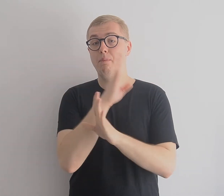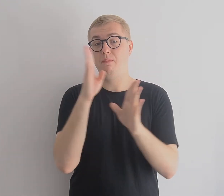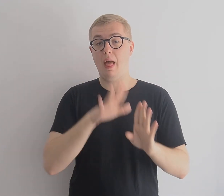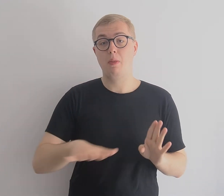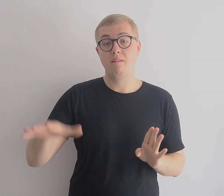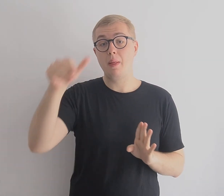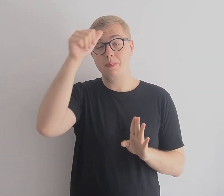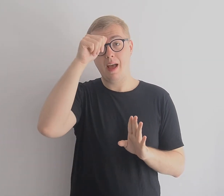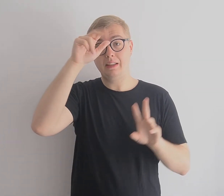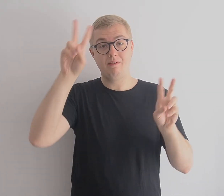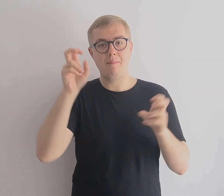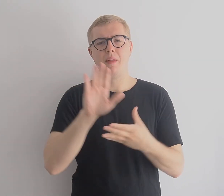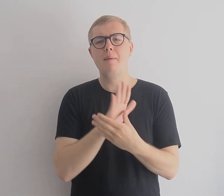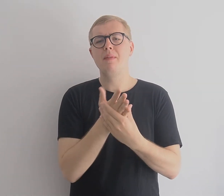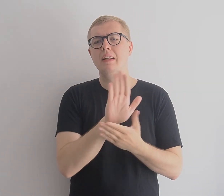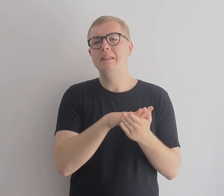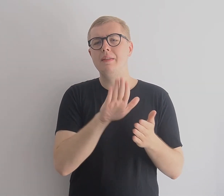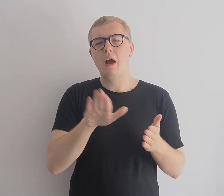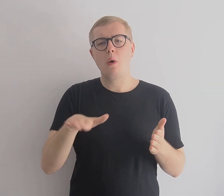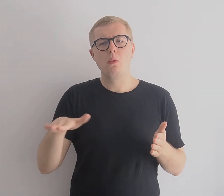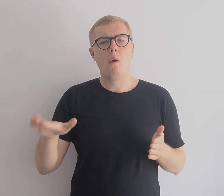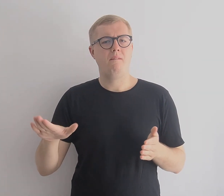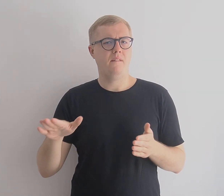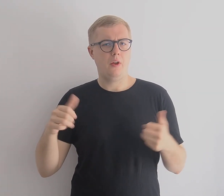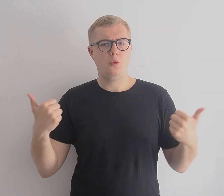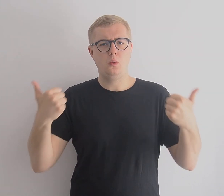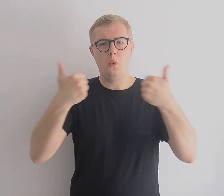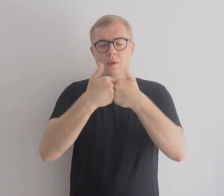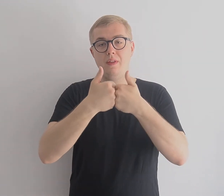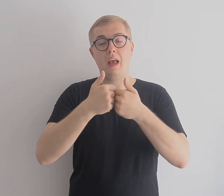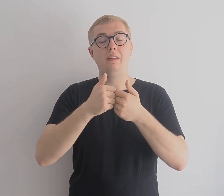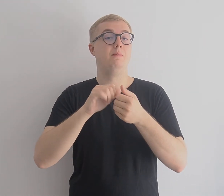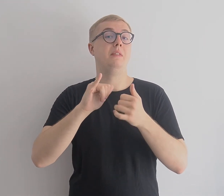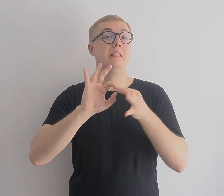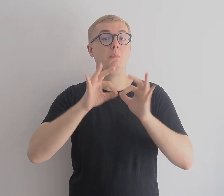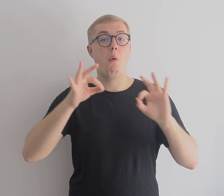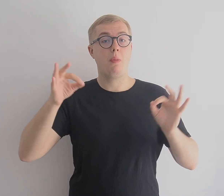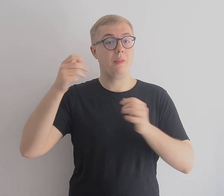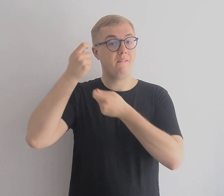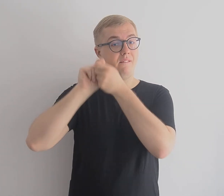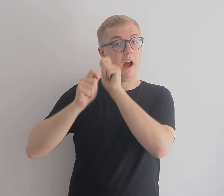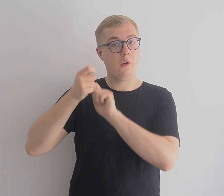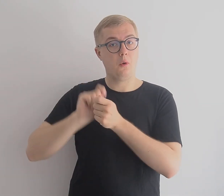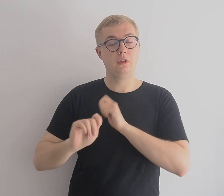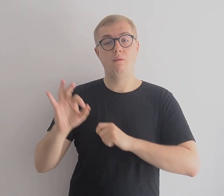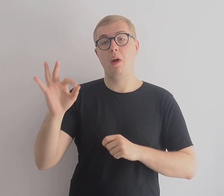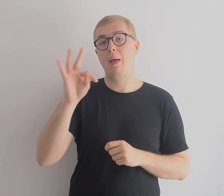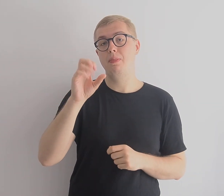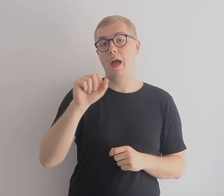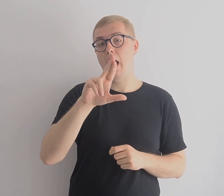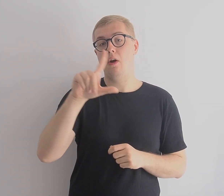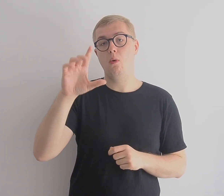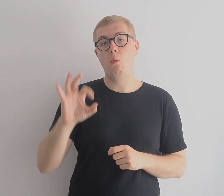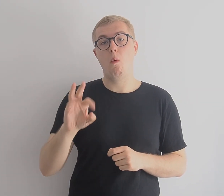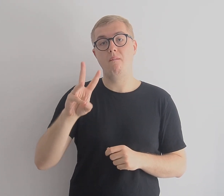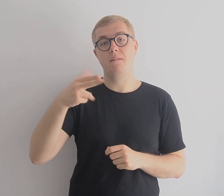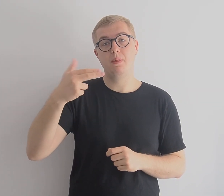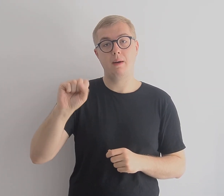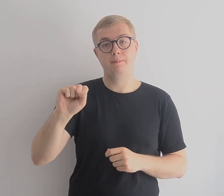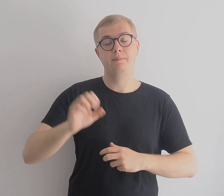pod nazwą „Międzynarodowy Turniej o Złoty Warkocz Tarłówny”.